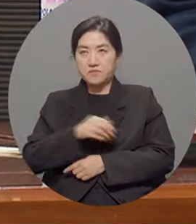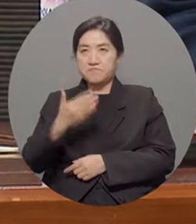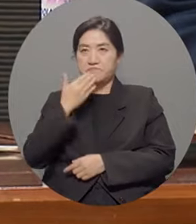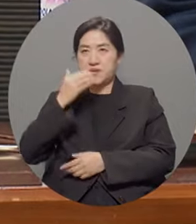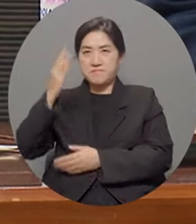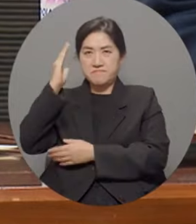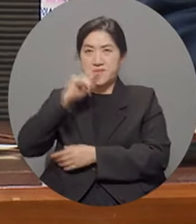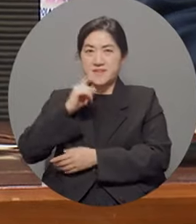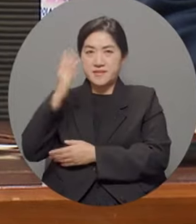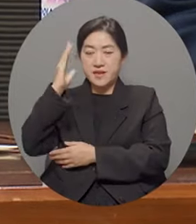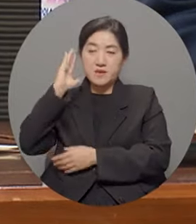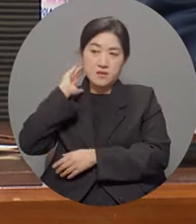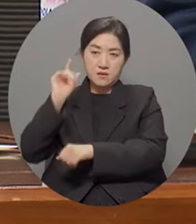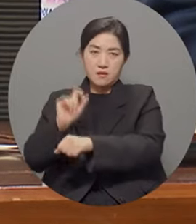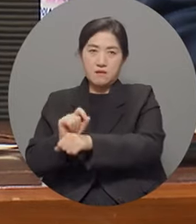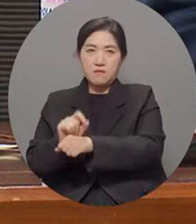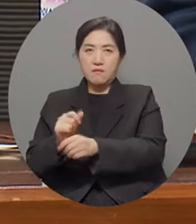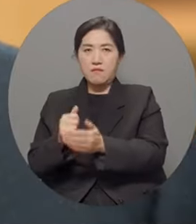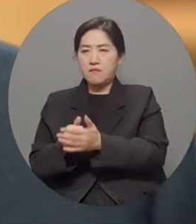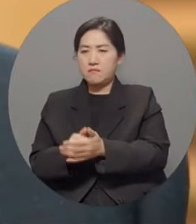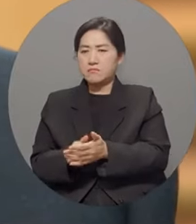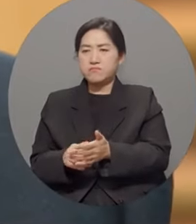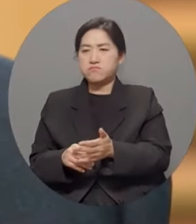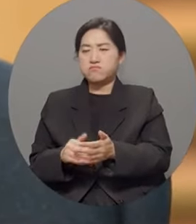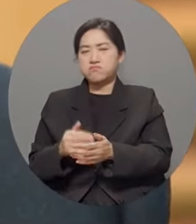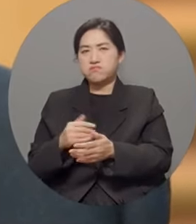포문을 열었습니다.